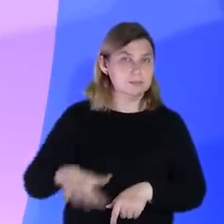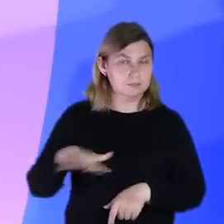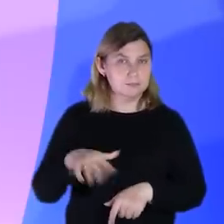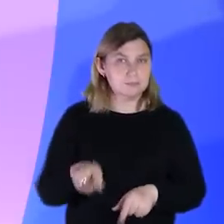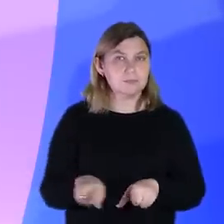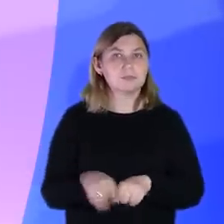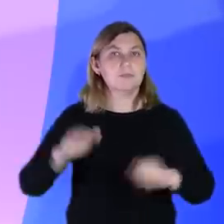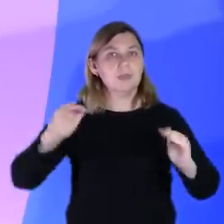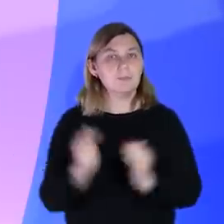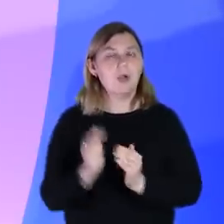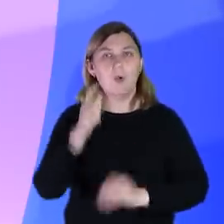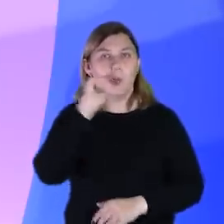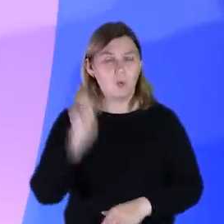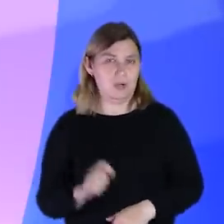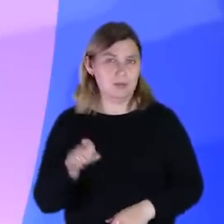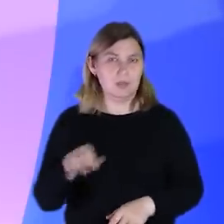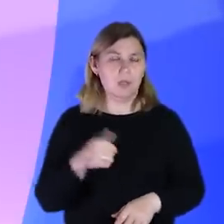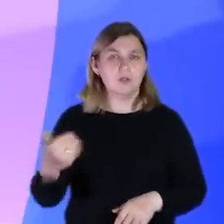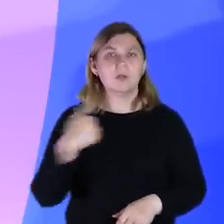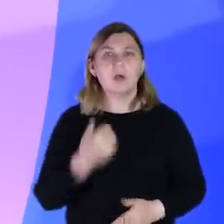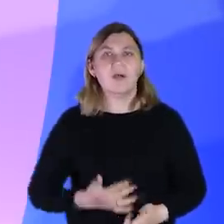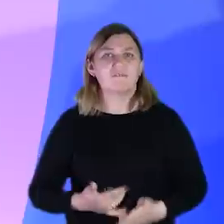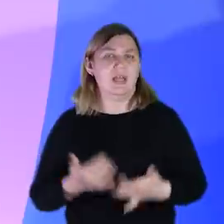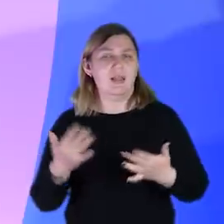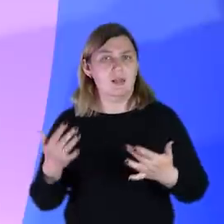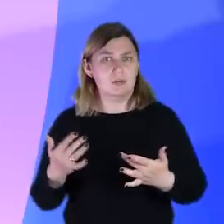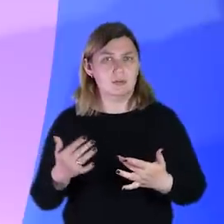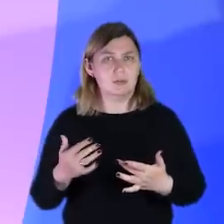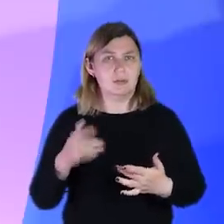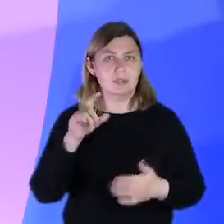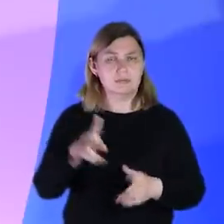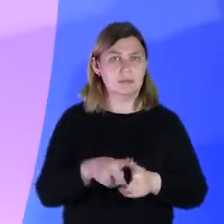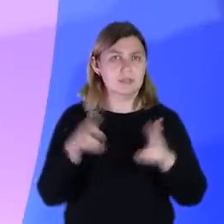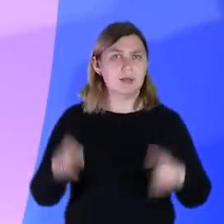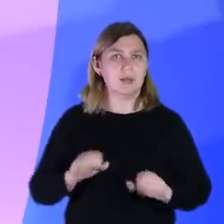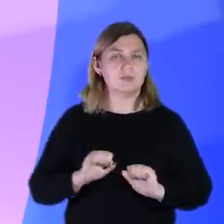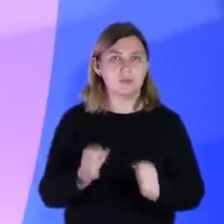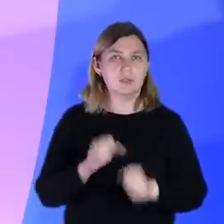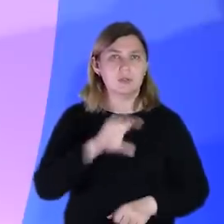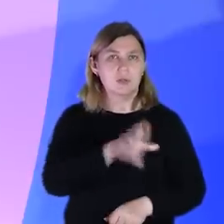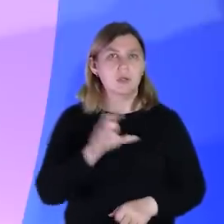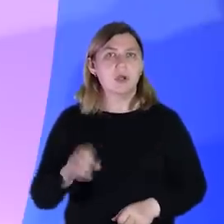czy mniejszości ukraińskiej. Więc to był wieloraki zakres działań podejmowanych przez Korpus Ochrony